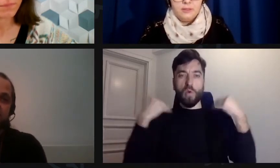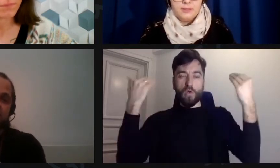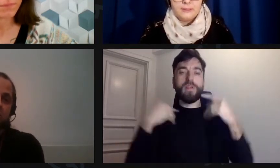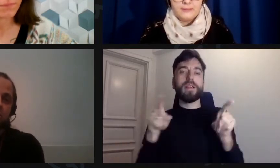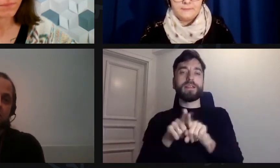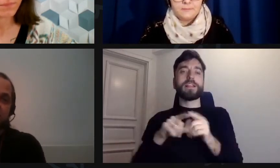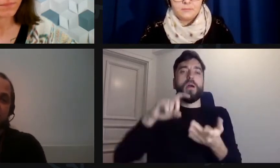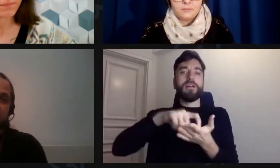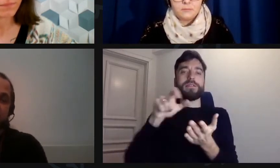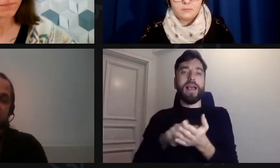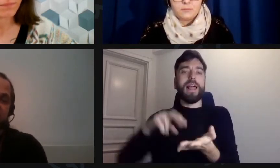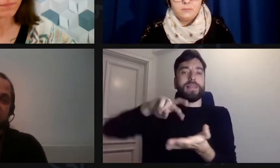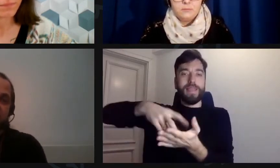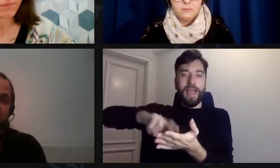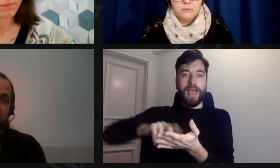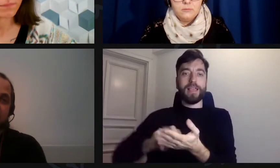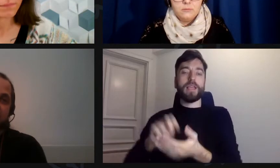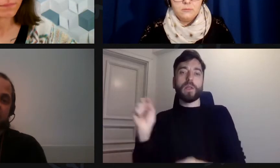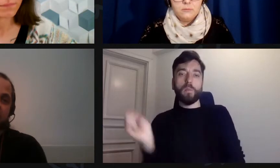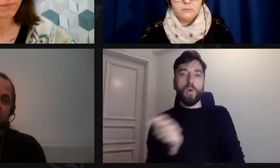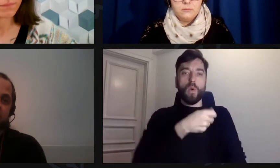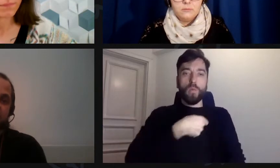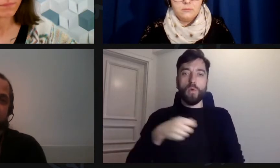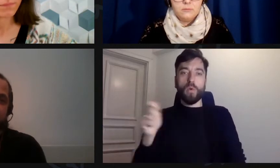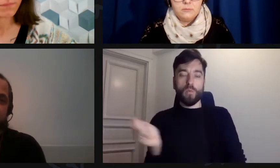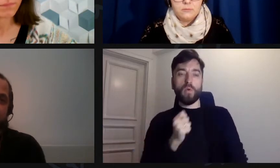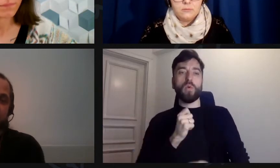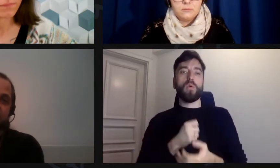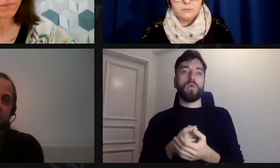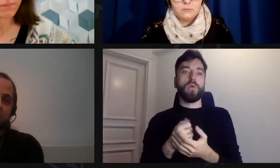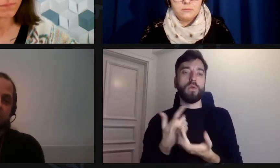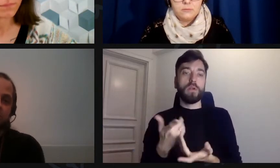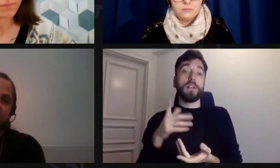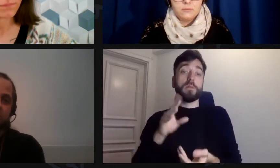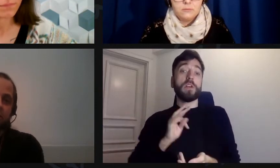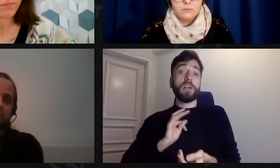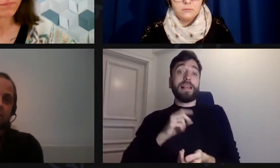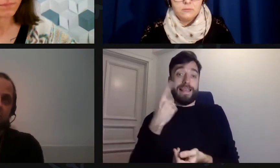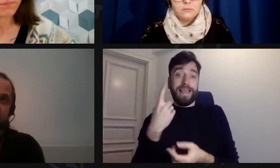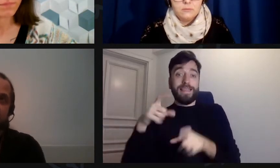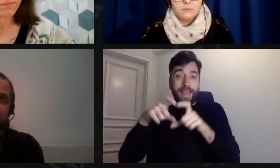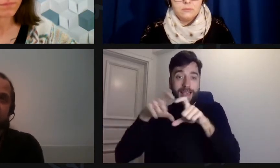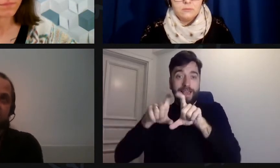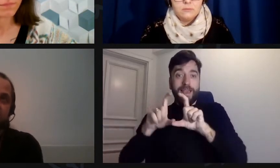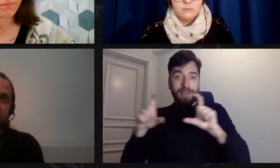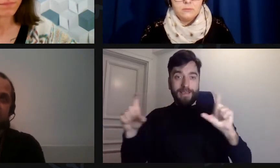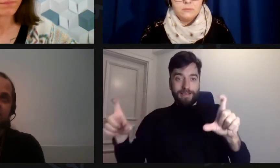my w jednej z tych sal stworzyliśmy taka przestrzeń stosowaną pod nas,